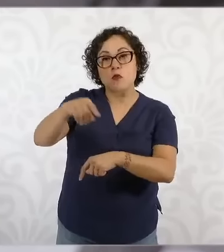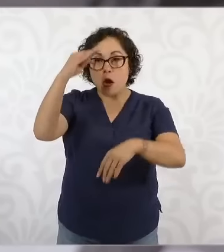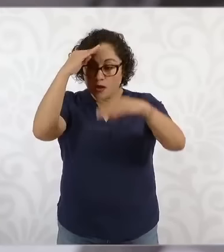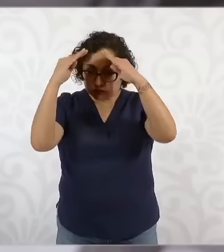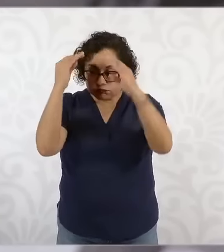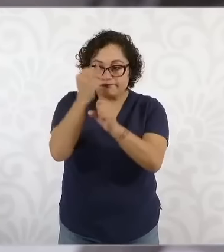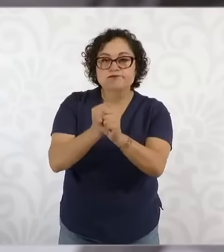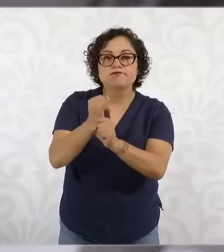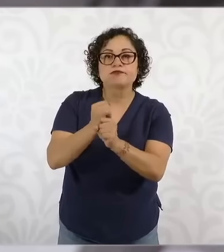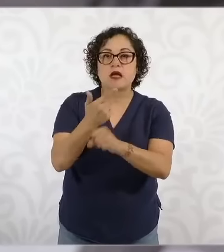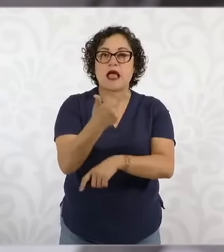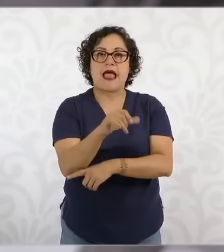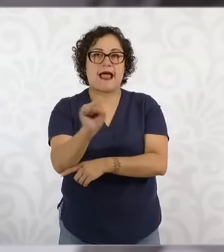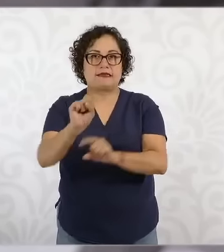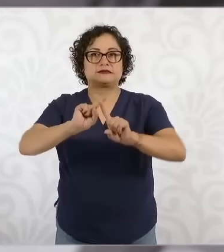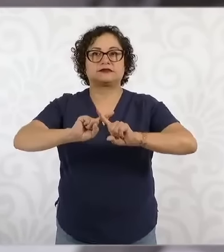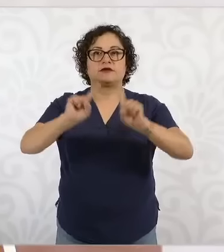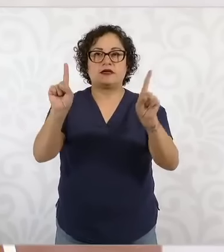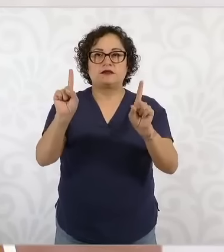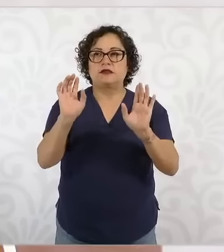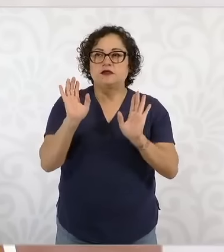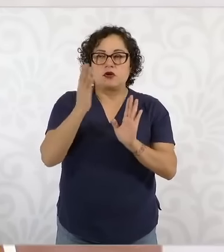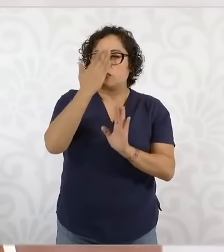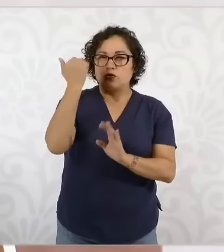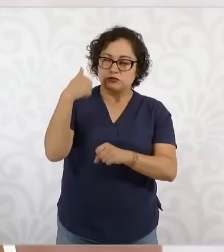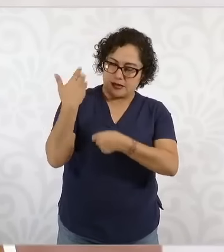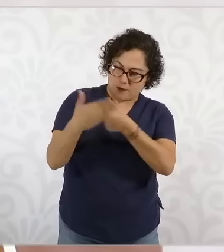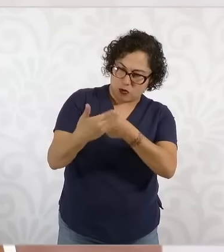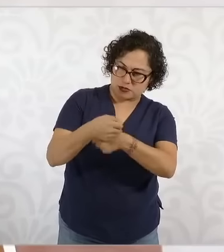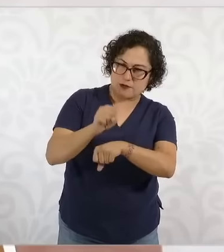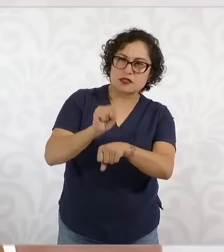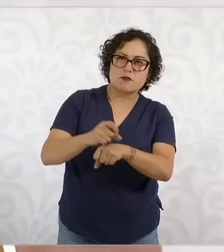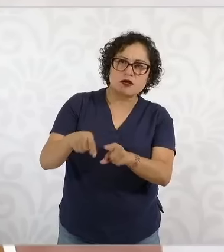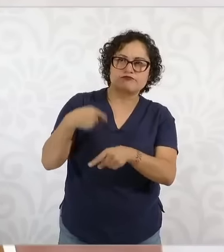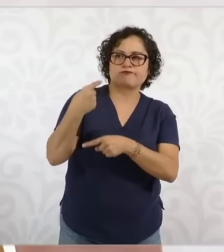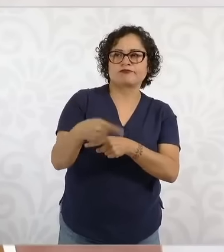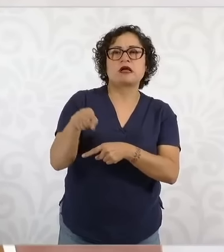no sé si la próxima semana ya esté listo o la otra, pero ya tienen un primer análisis,